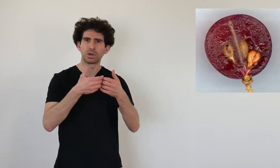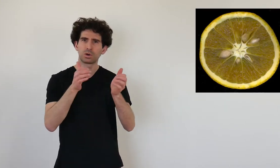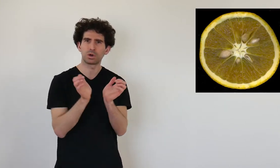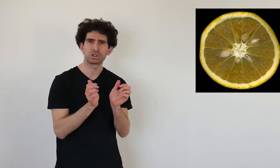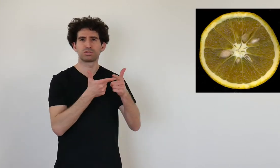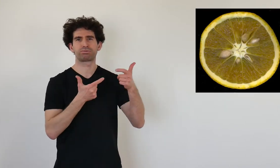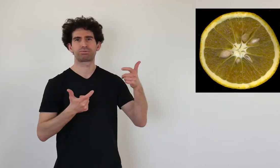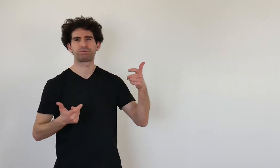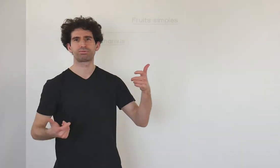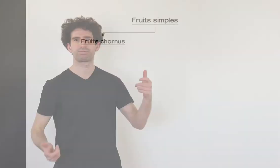les oranges, etc.